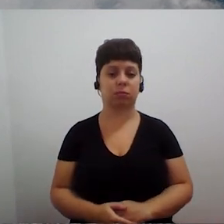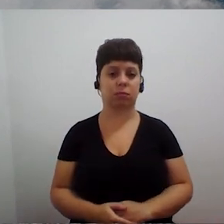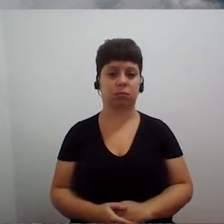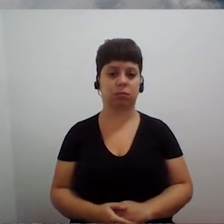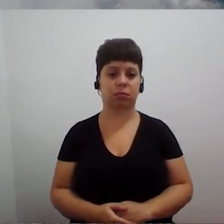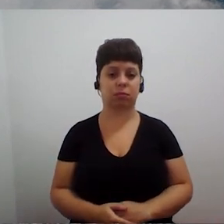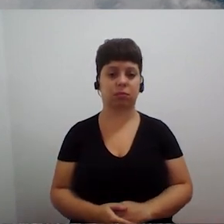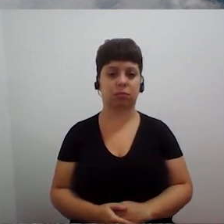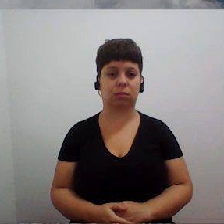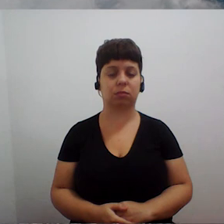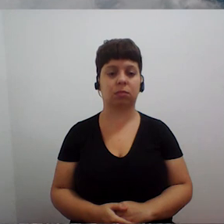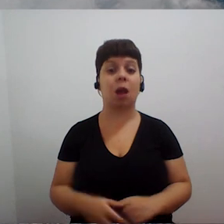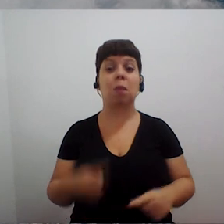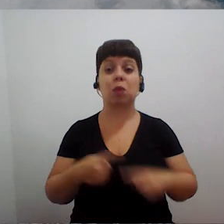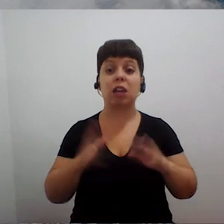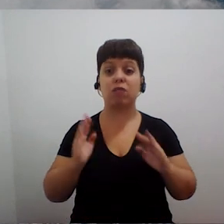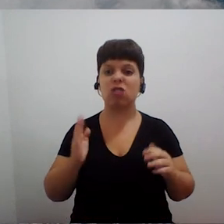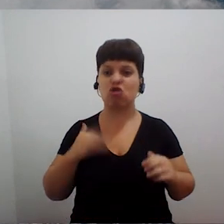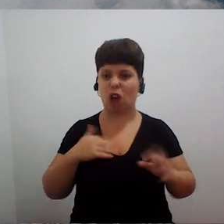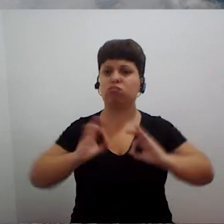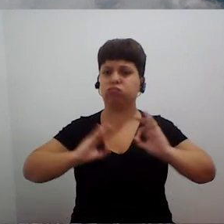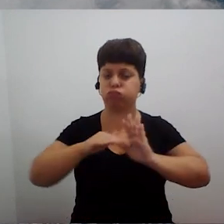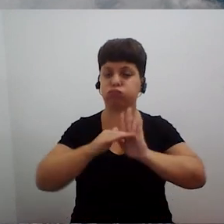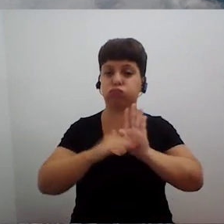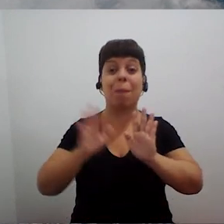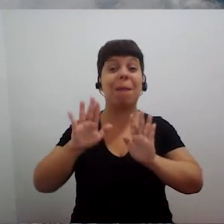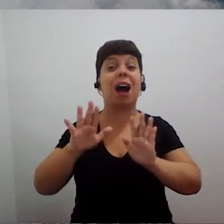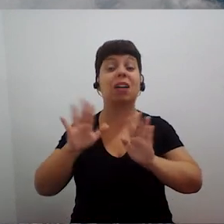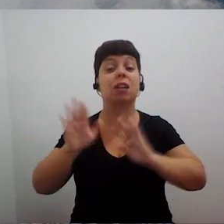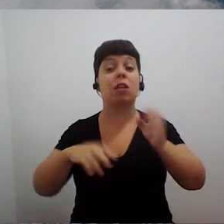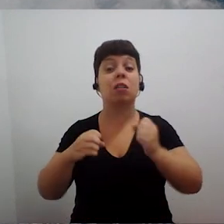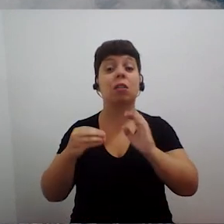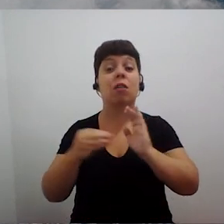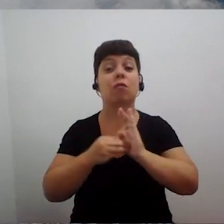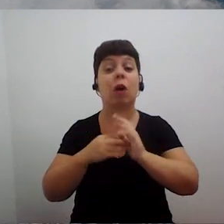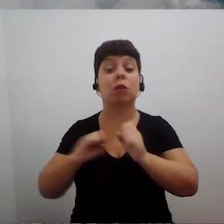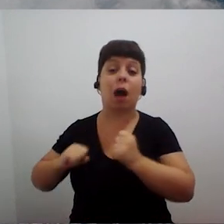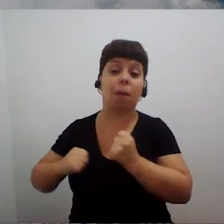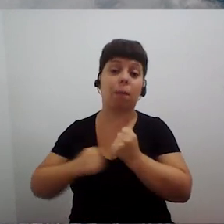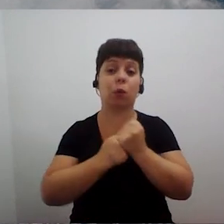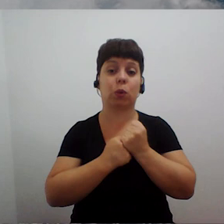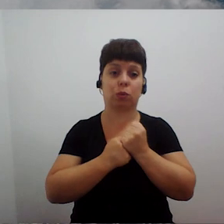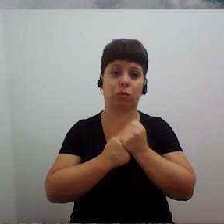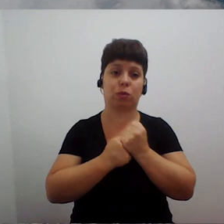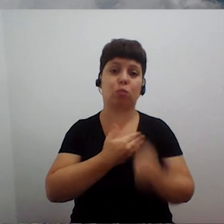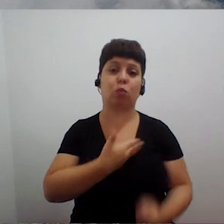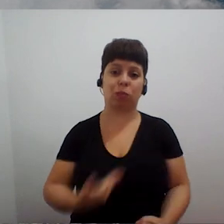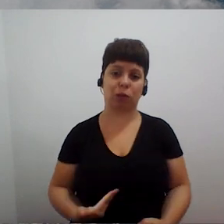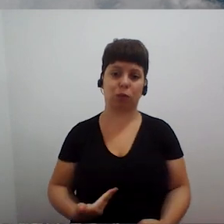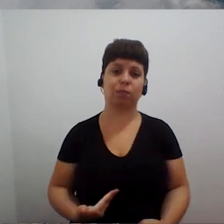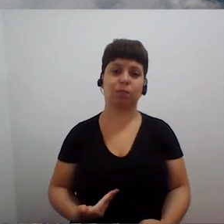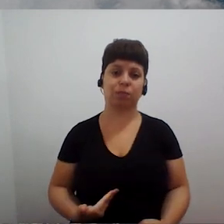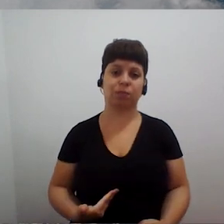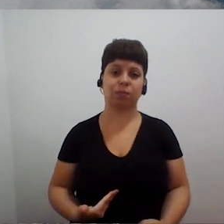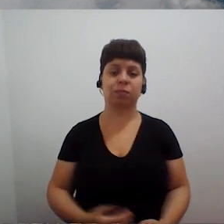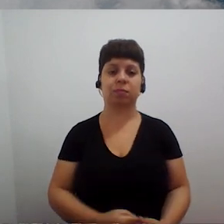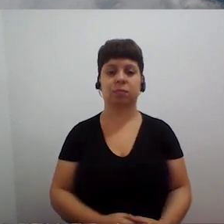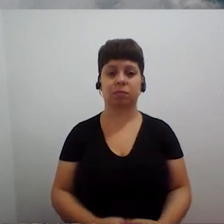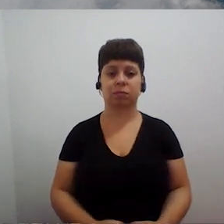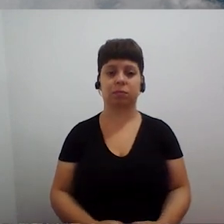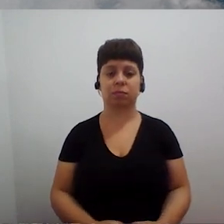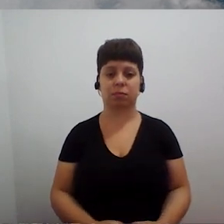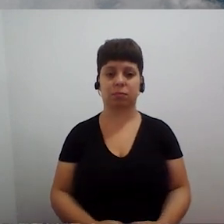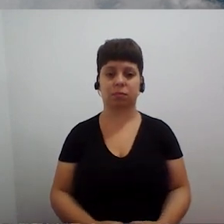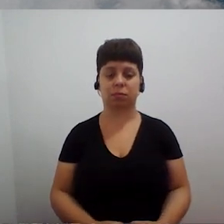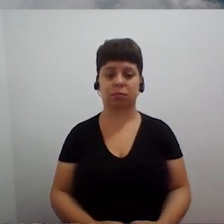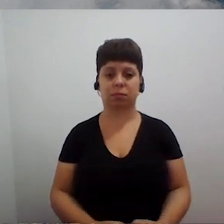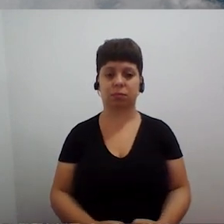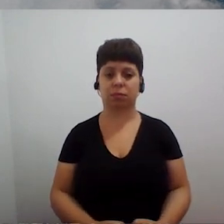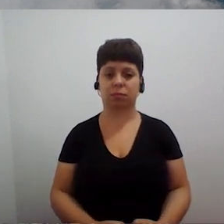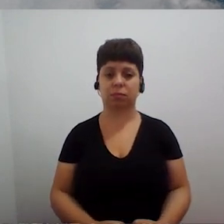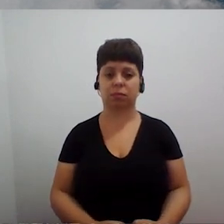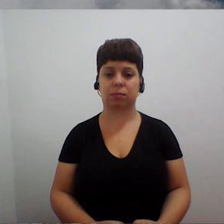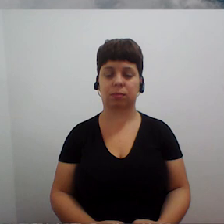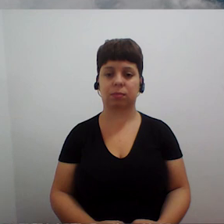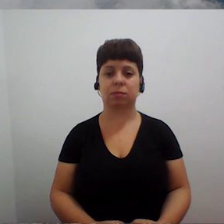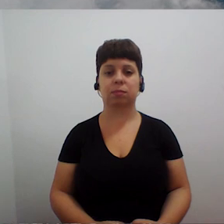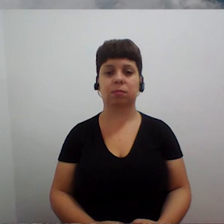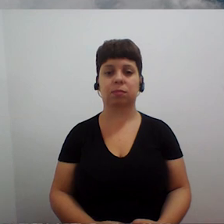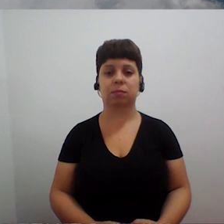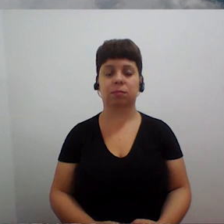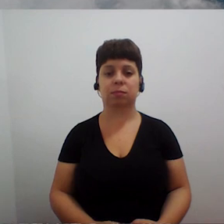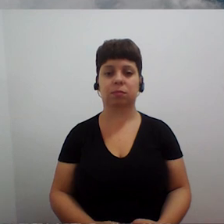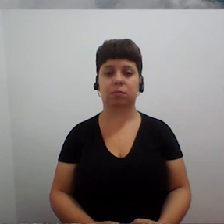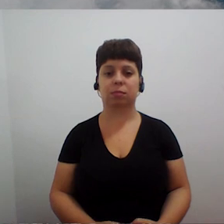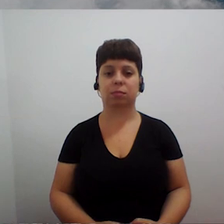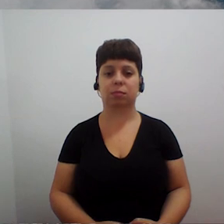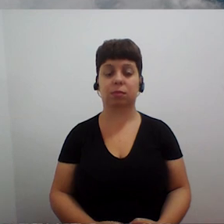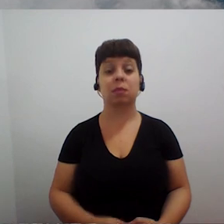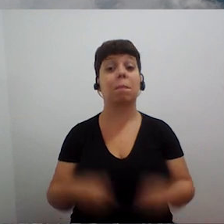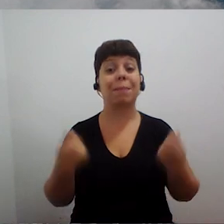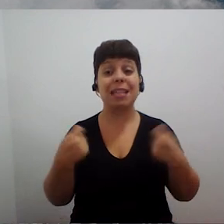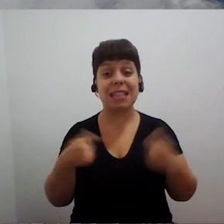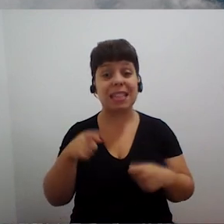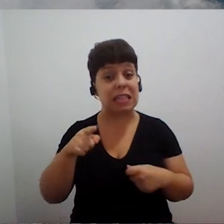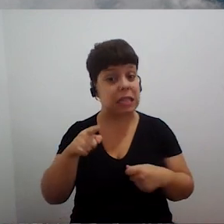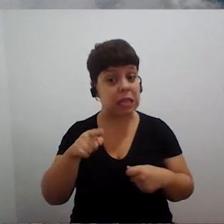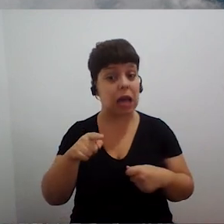temos as iniciativas e nós não temos o apoio público. Então é preciso que esse conceito mude, né?